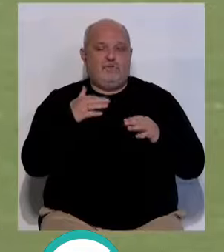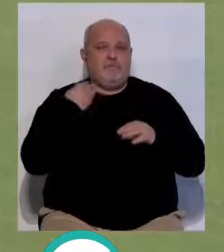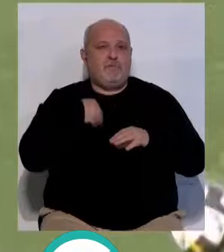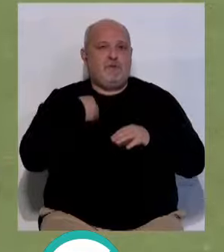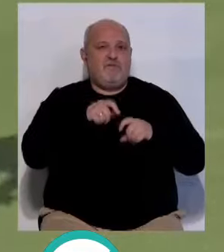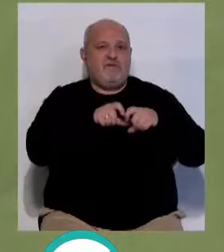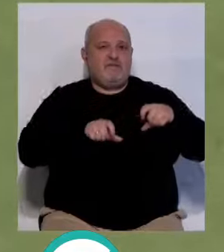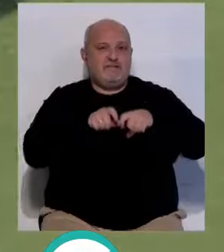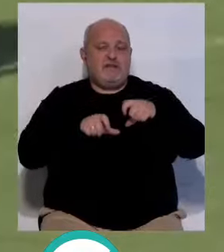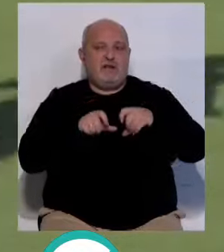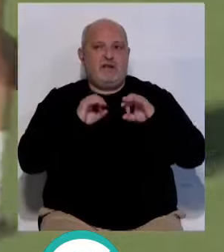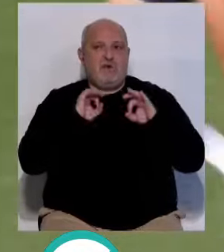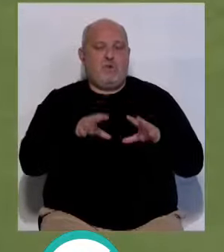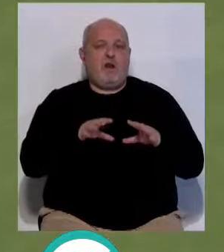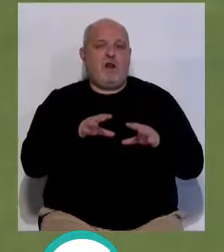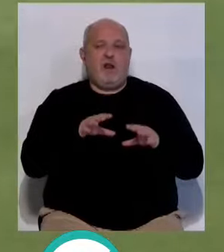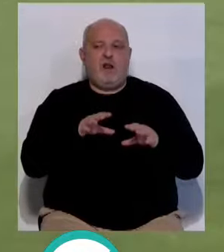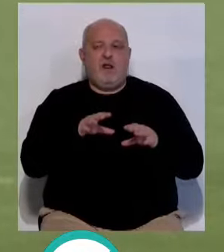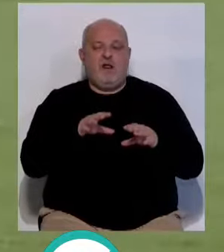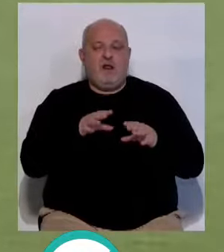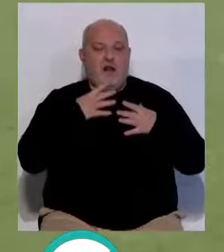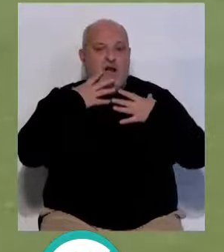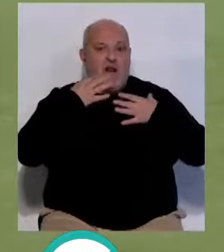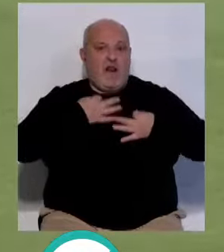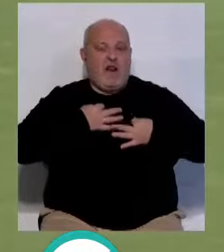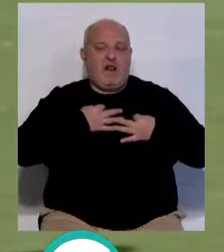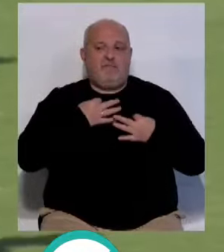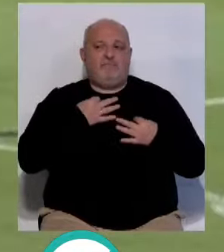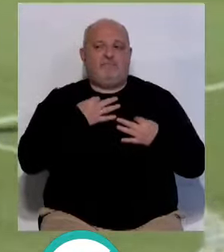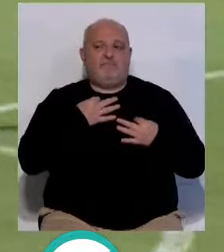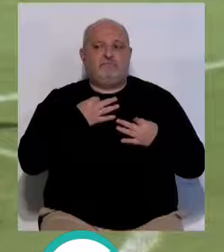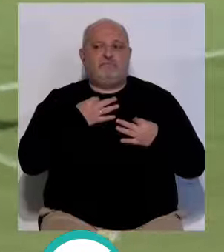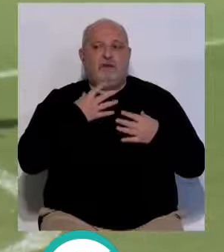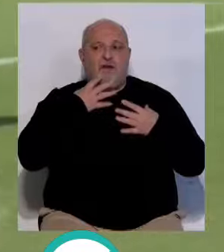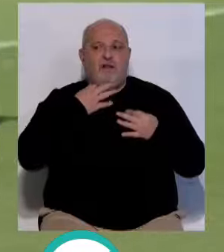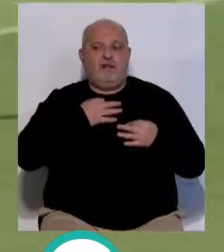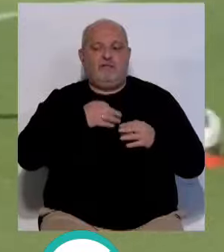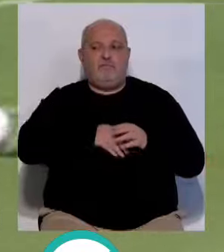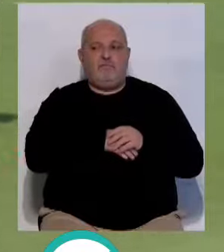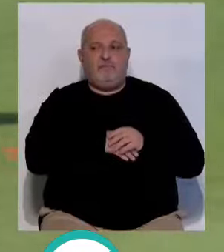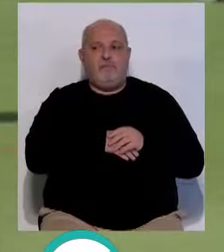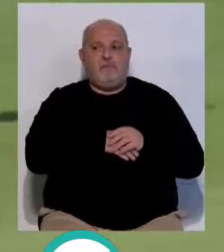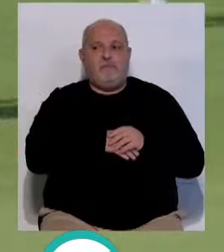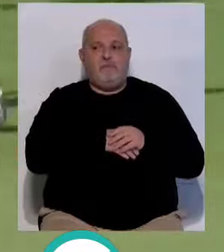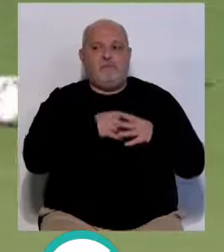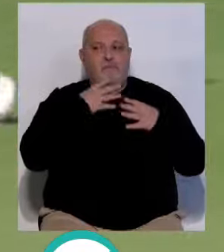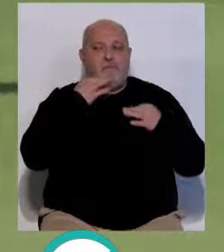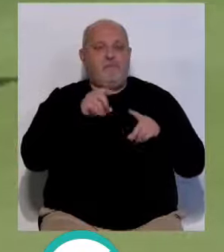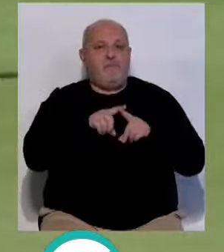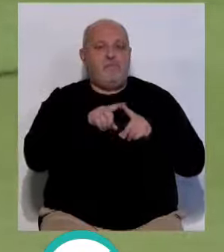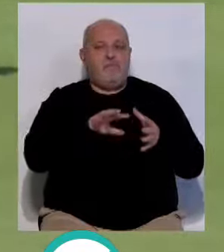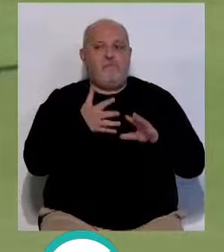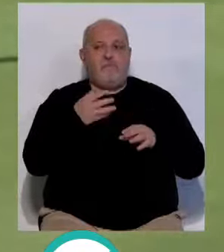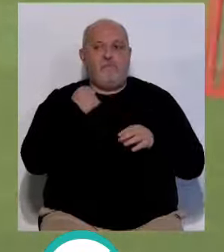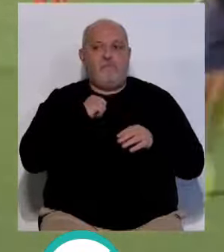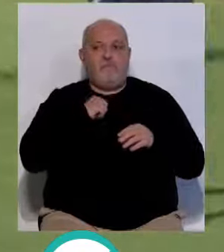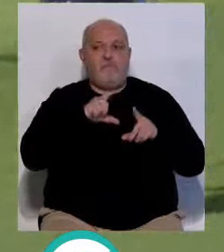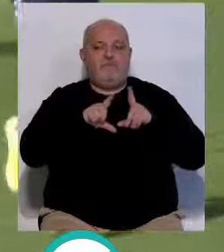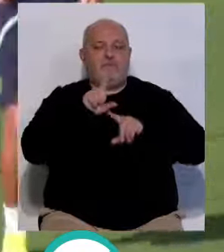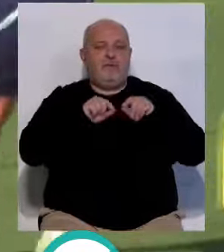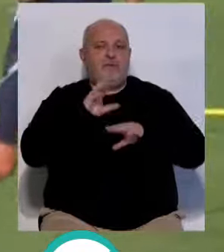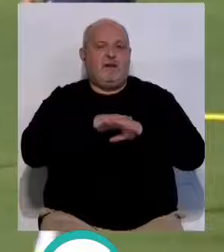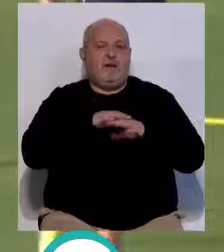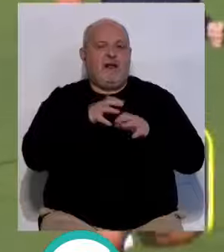fichas las mismas fichas reales que tiene una selección para ganar el mundial que